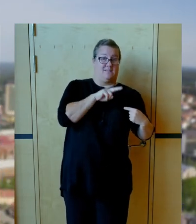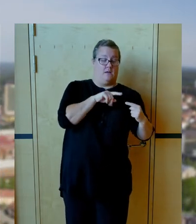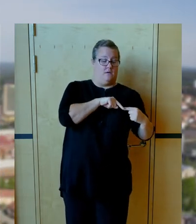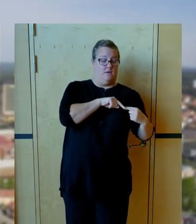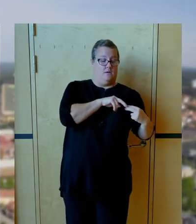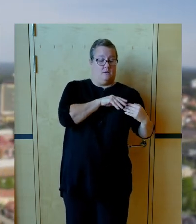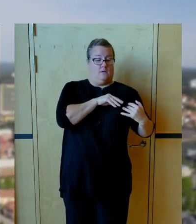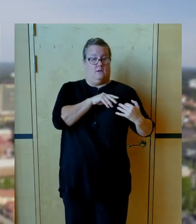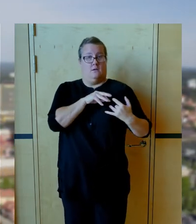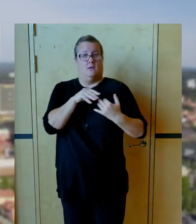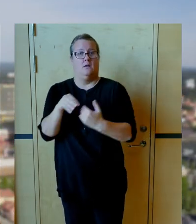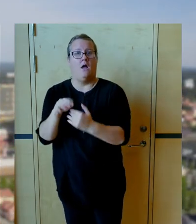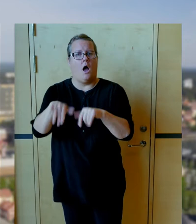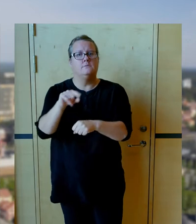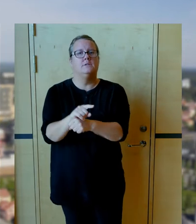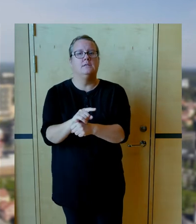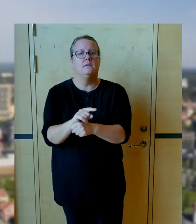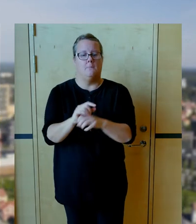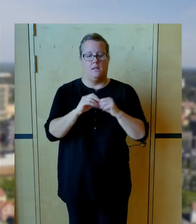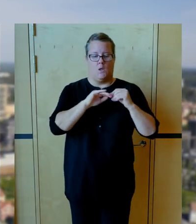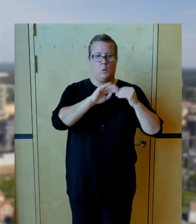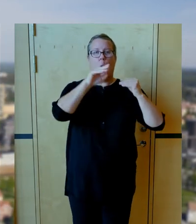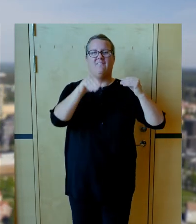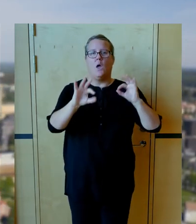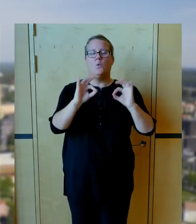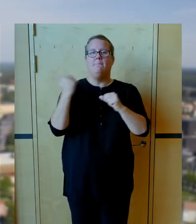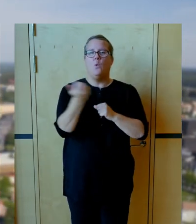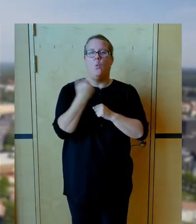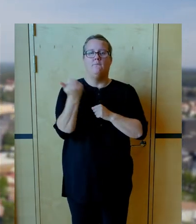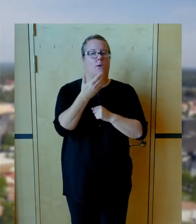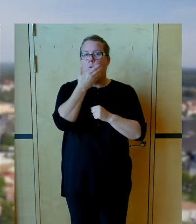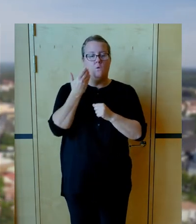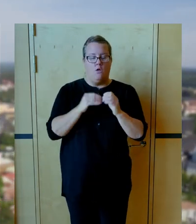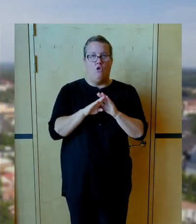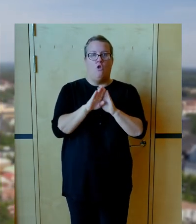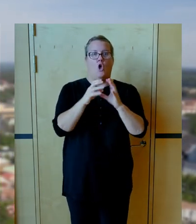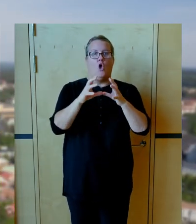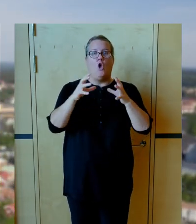Eftersom inte kurvan är inte behovet av ökat under de här åren så är ju inte kurvan så